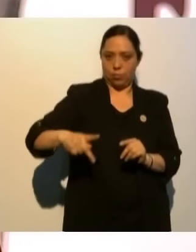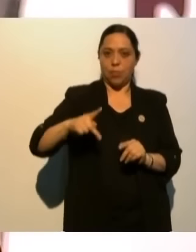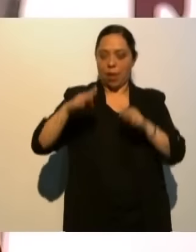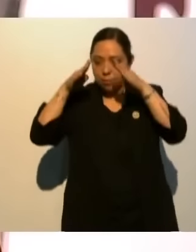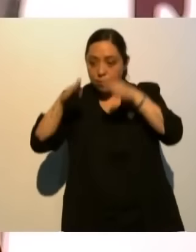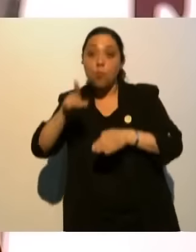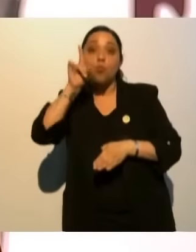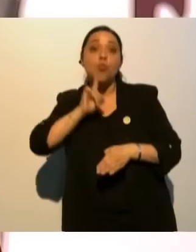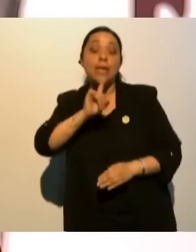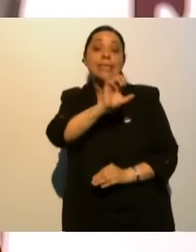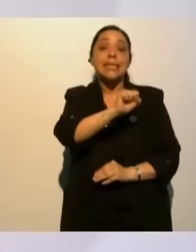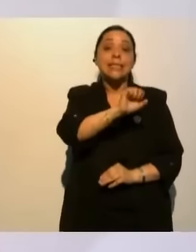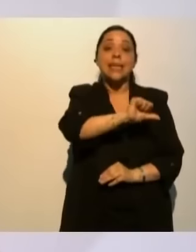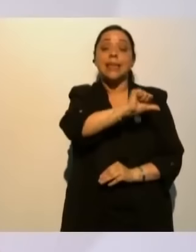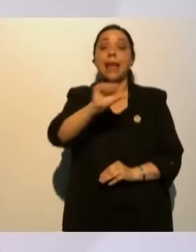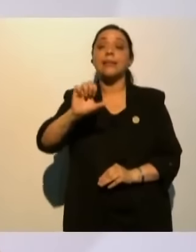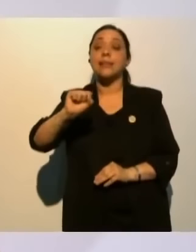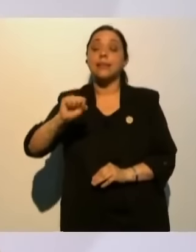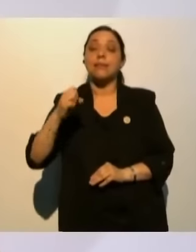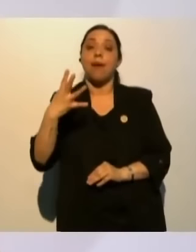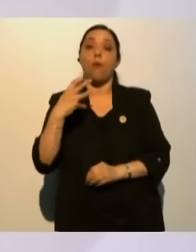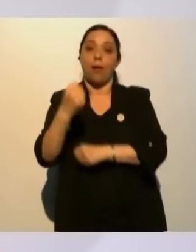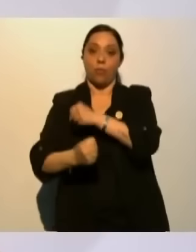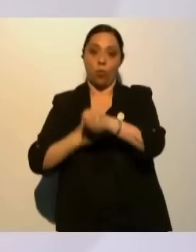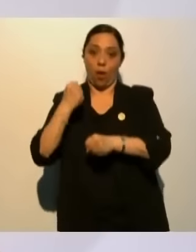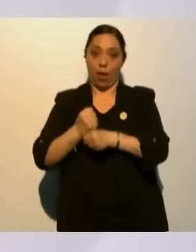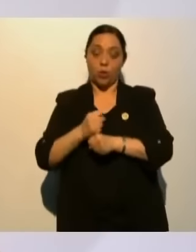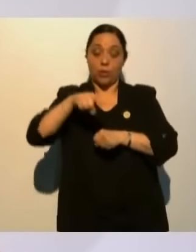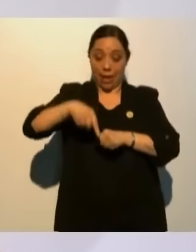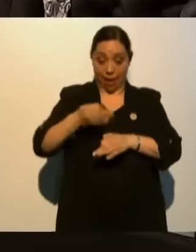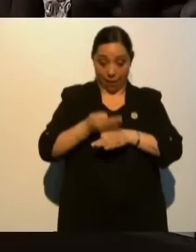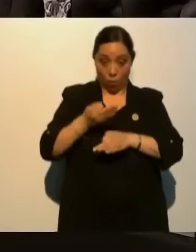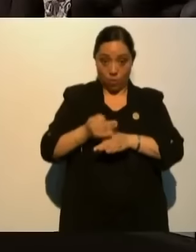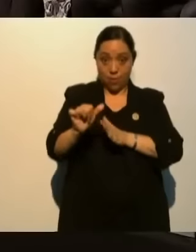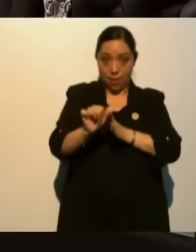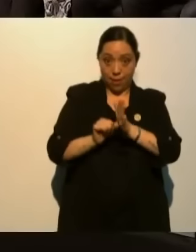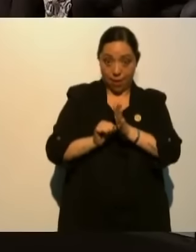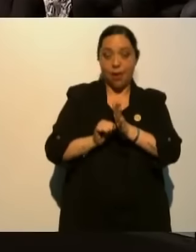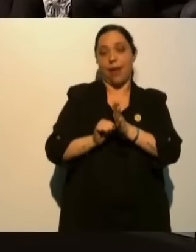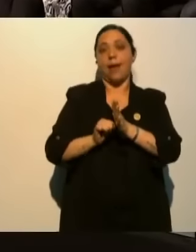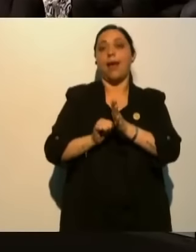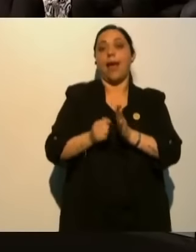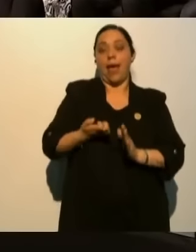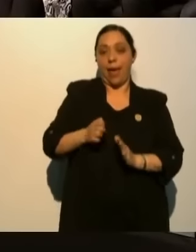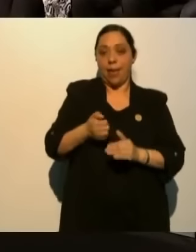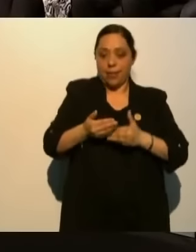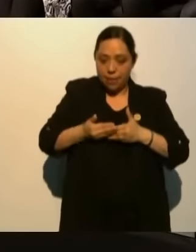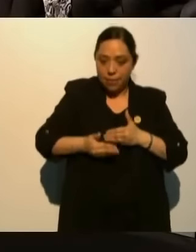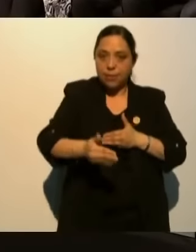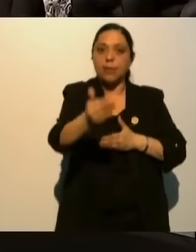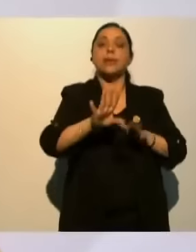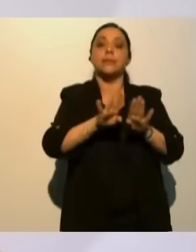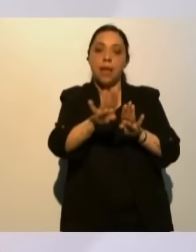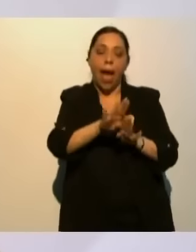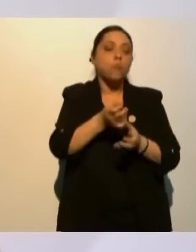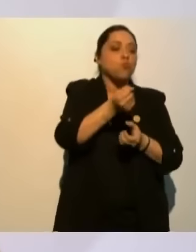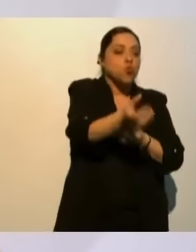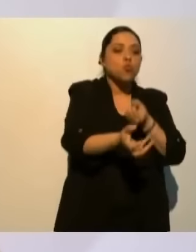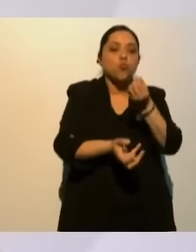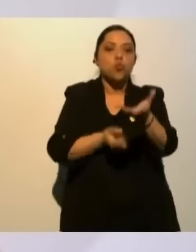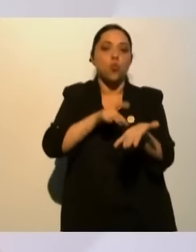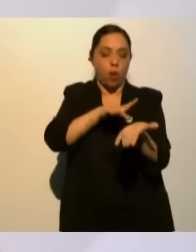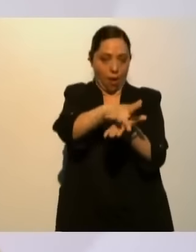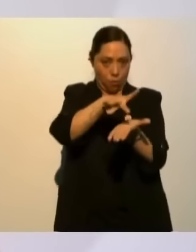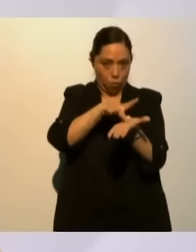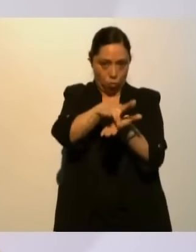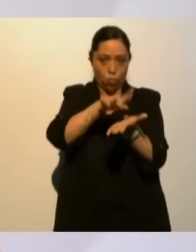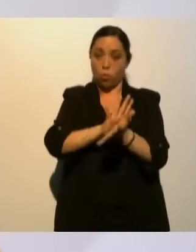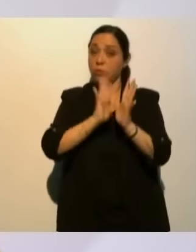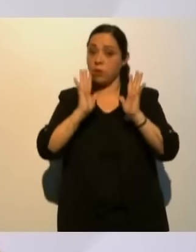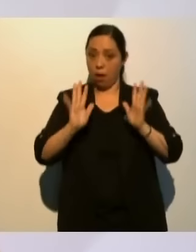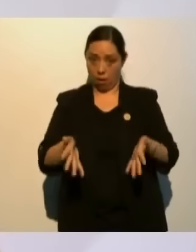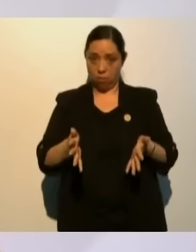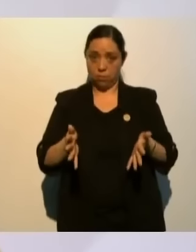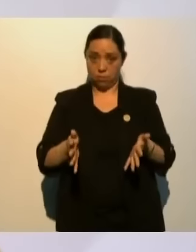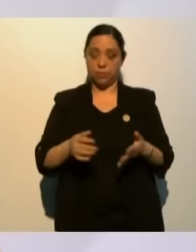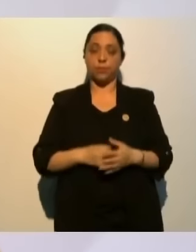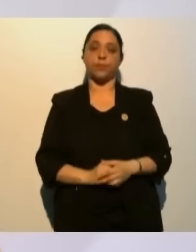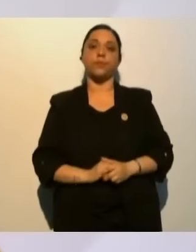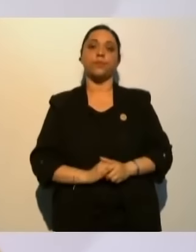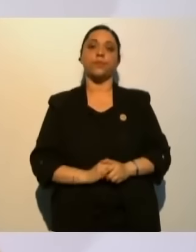de este mes ya todas las mujeres de 63 y 64 años están recibiendo su apoyo el segundo